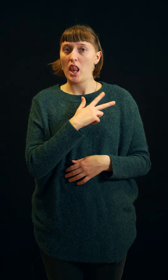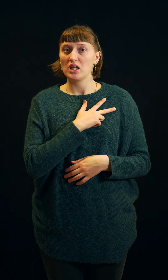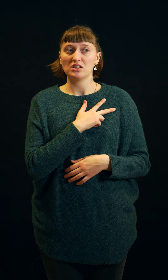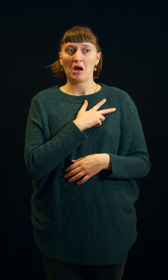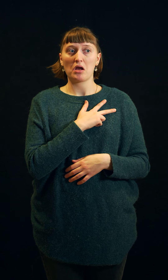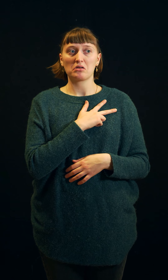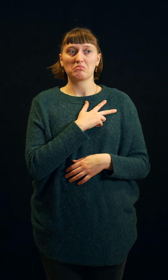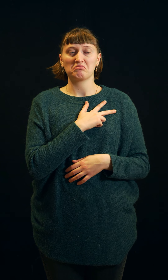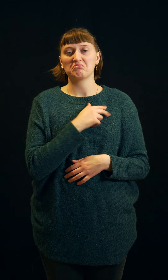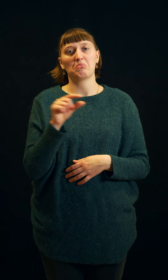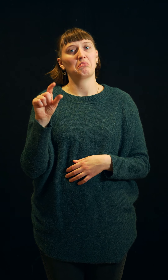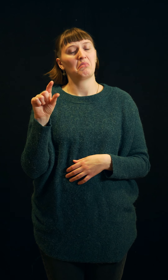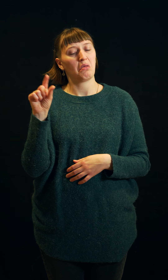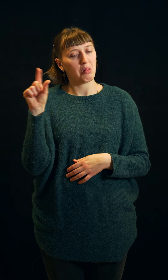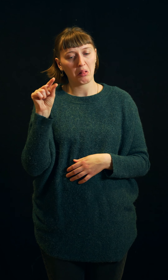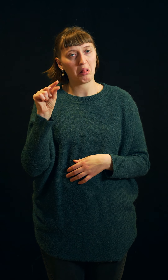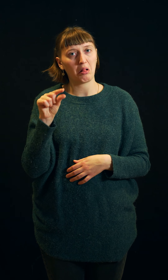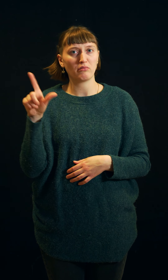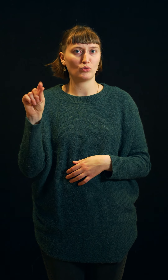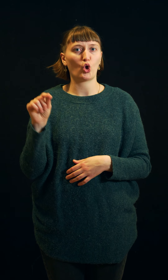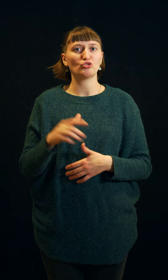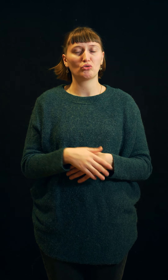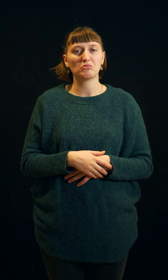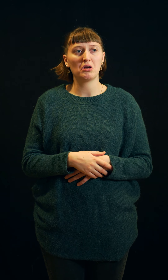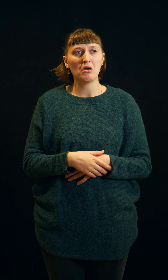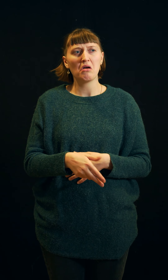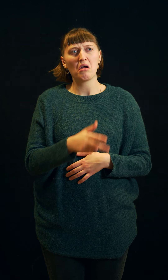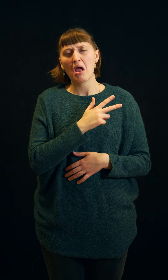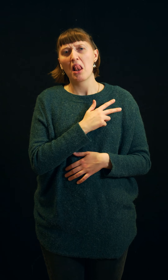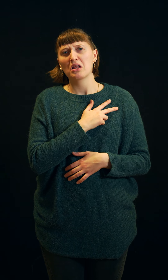Ehrlichkeit wird nämlich leider erschreckend kleingeschrieben.